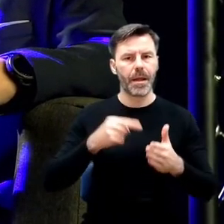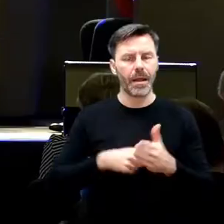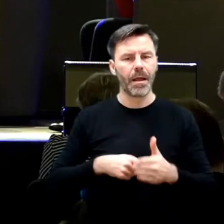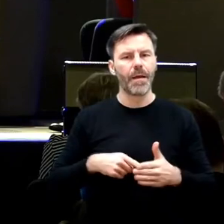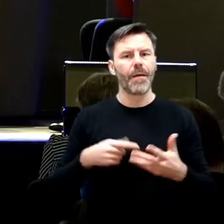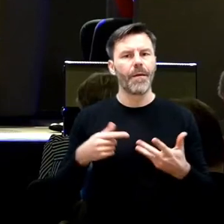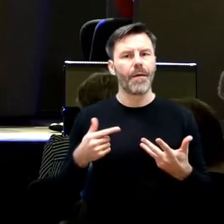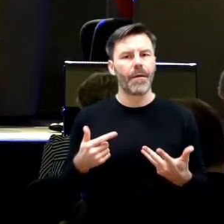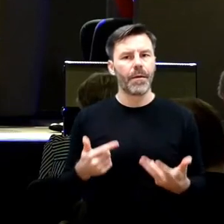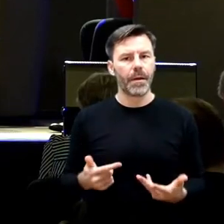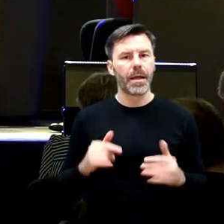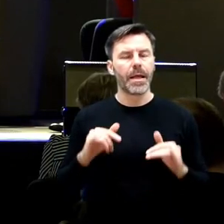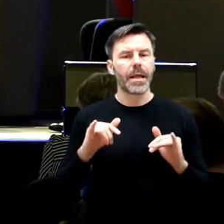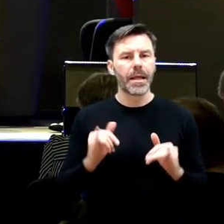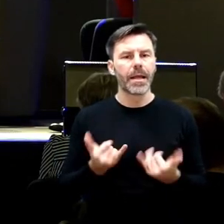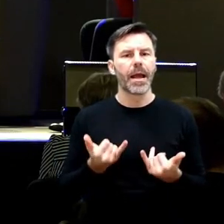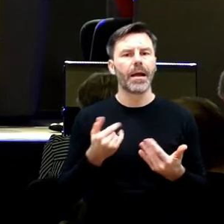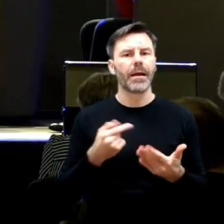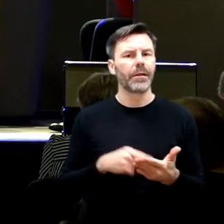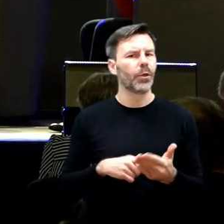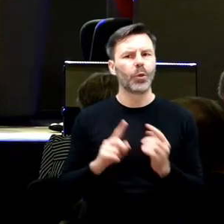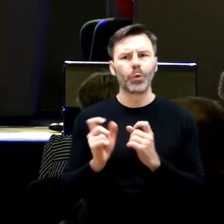w ogóle skąd to zainteresowanie